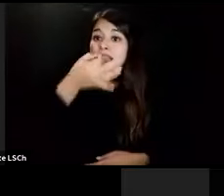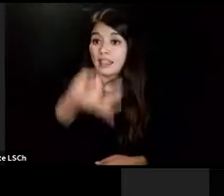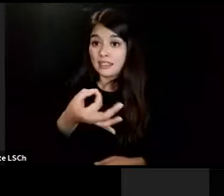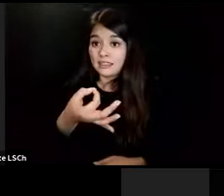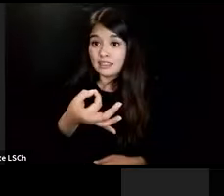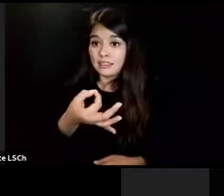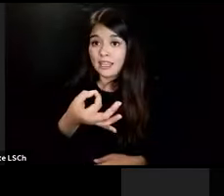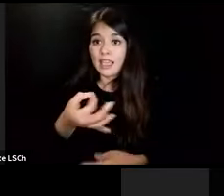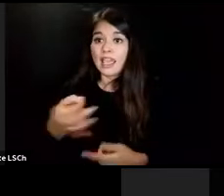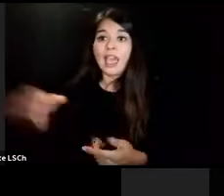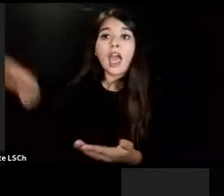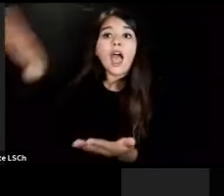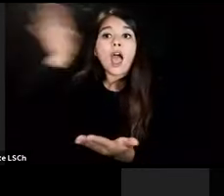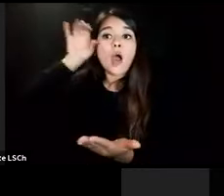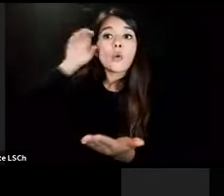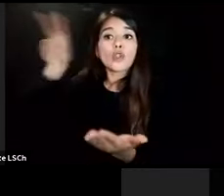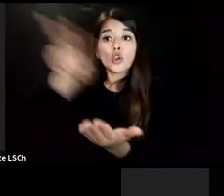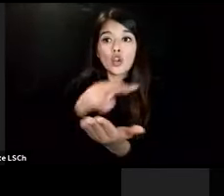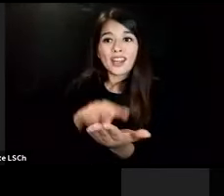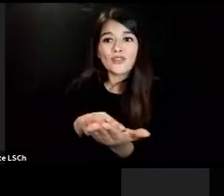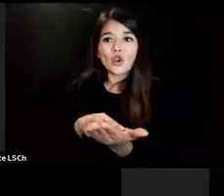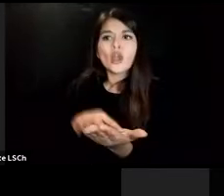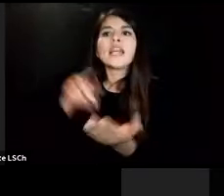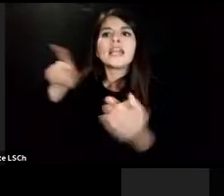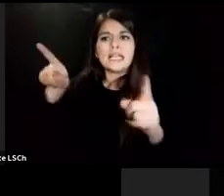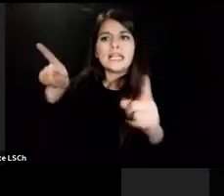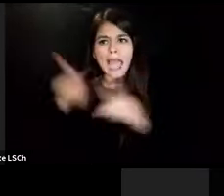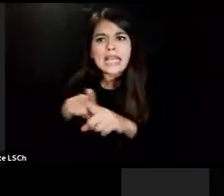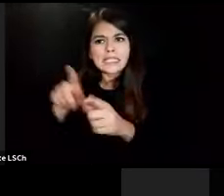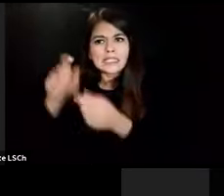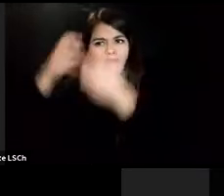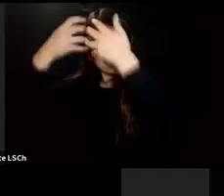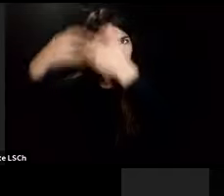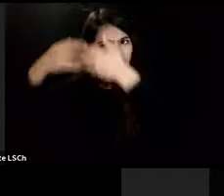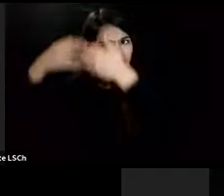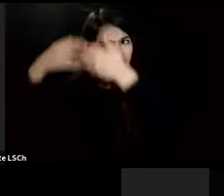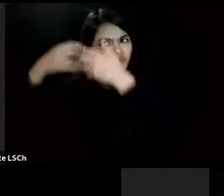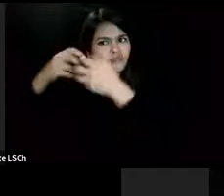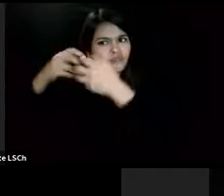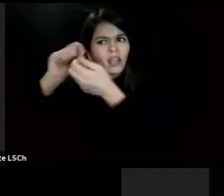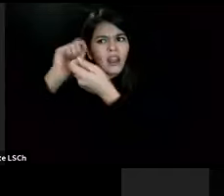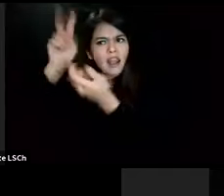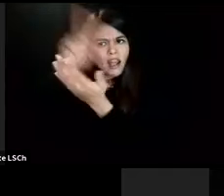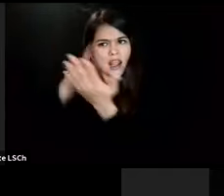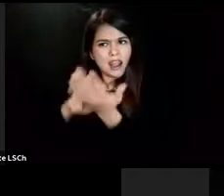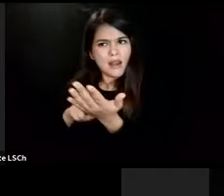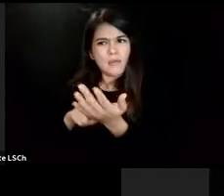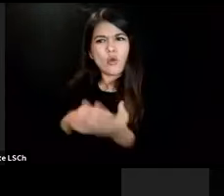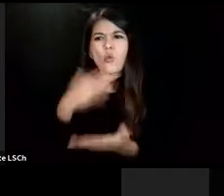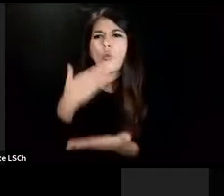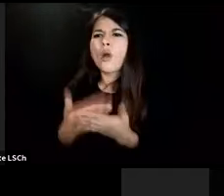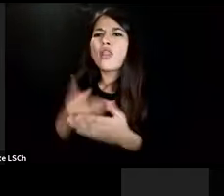es leer. Pero ¿qué pasa cuando nos dicen que es hacer trampa? ¿No? ¿Cuando un profesor postula que es hacer trampa leer un